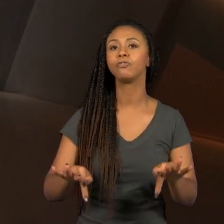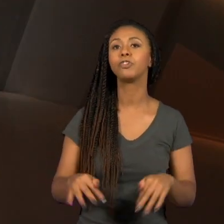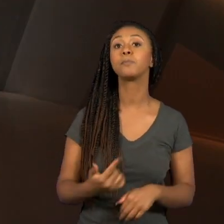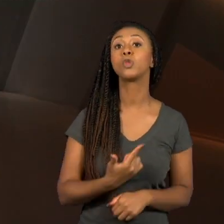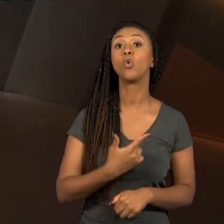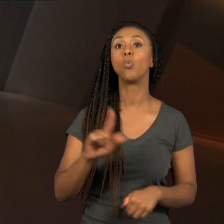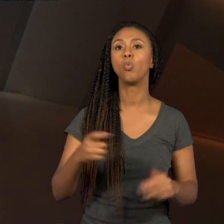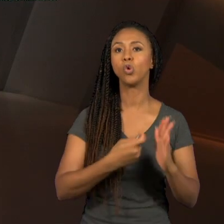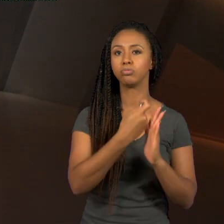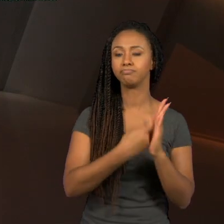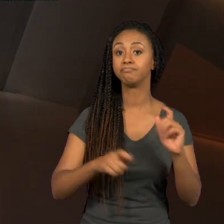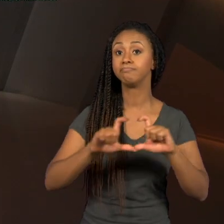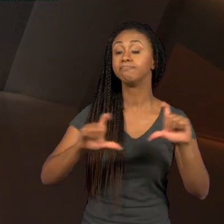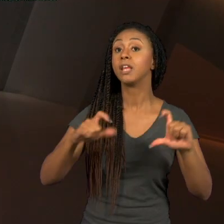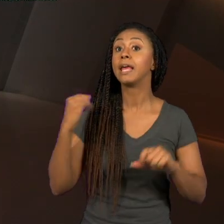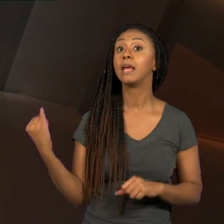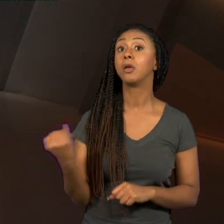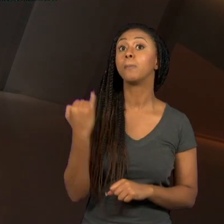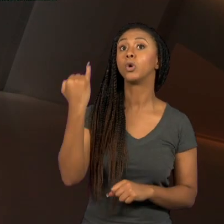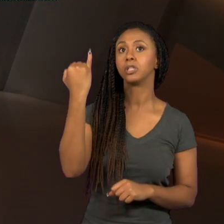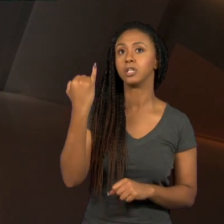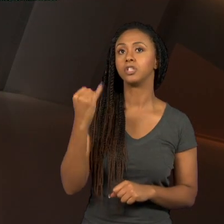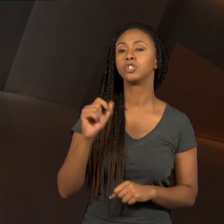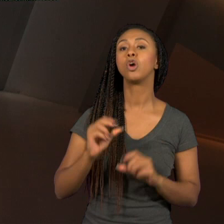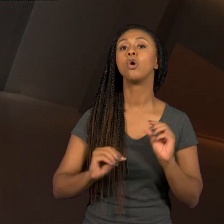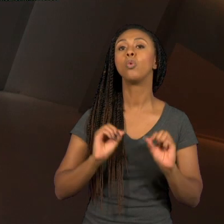IMPORTANTE ENSAIO DO ANTÔNIO CÂNDIDO, QUE SE